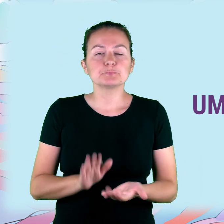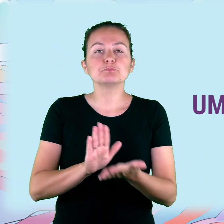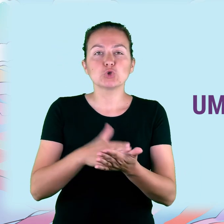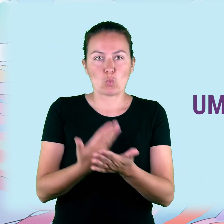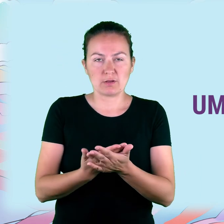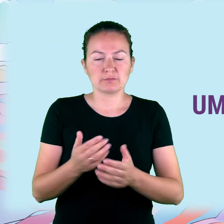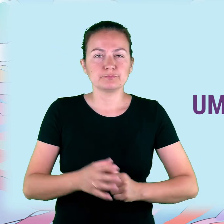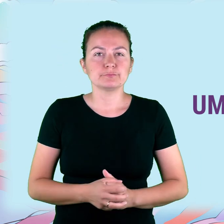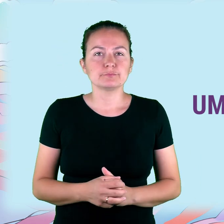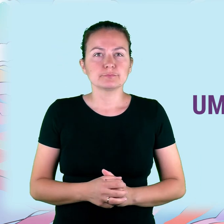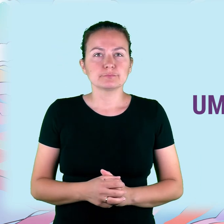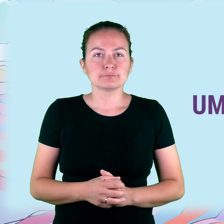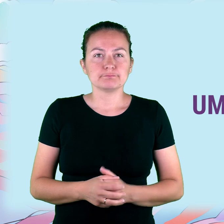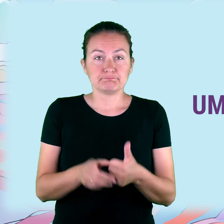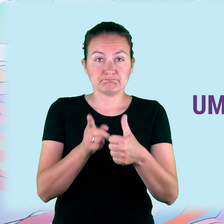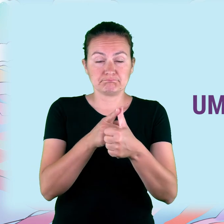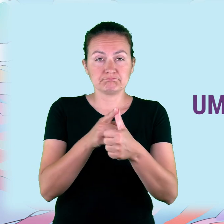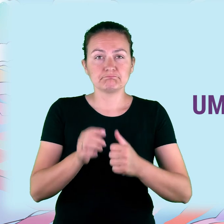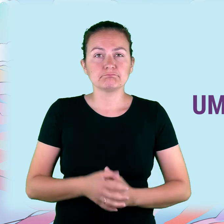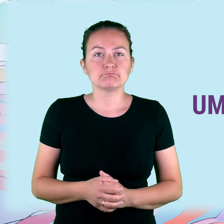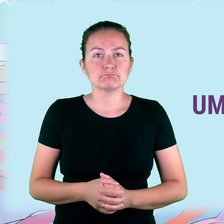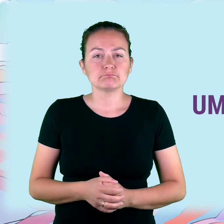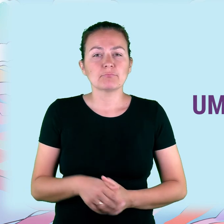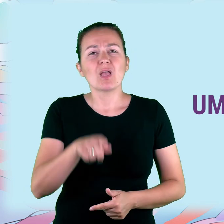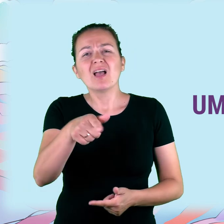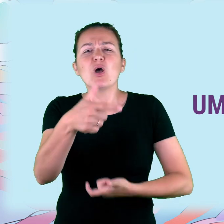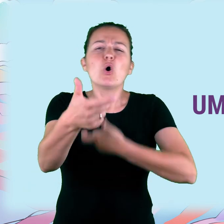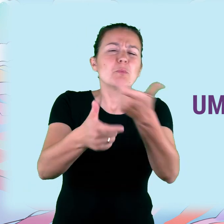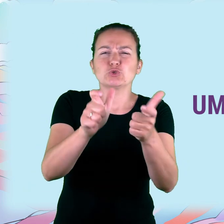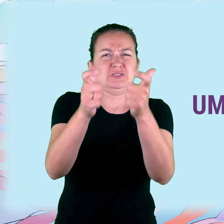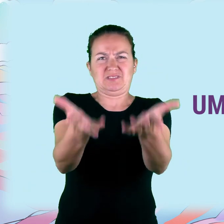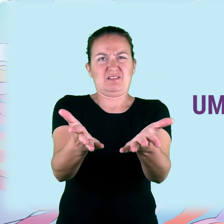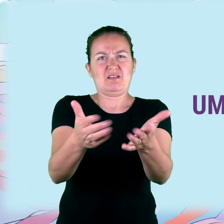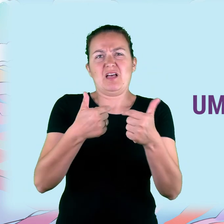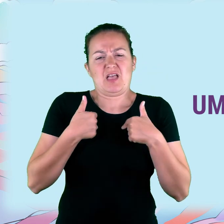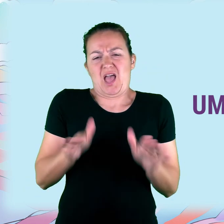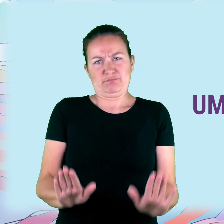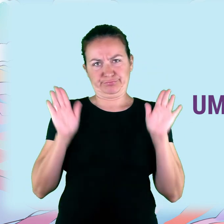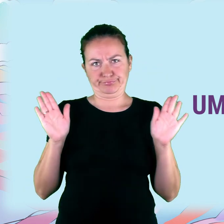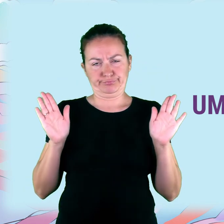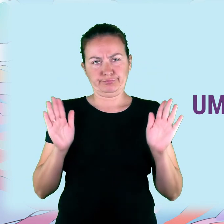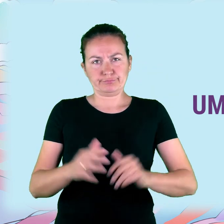Przykłady: 1. Róbcie, co chcecie. Ja umywam od tego ręce.